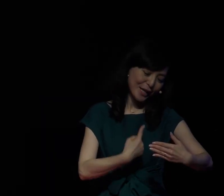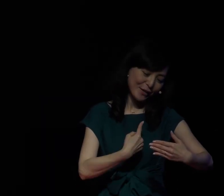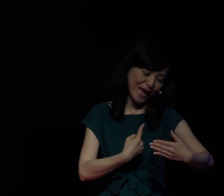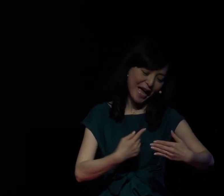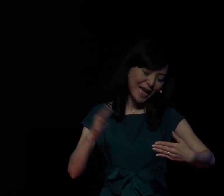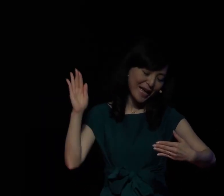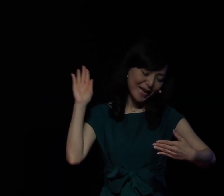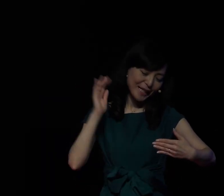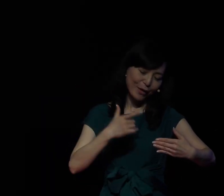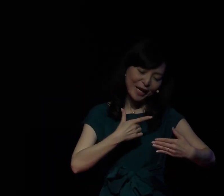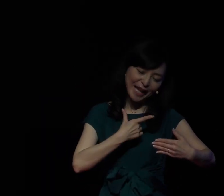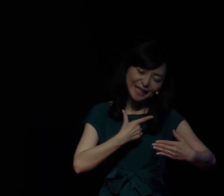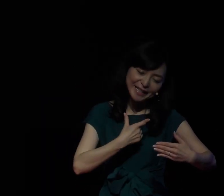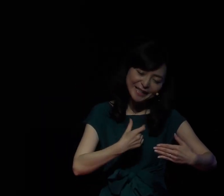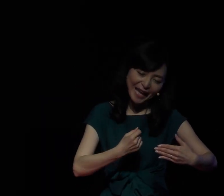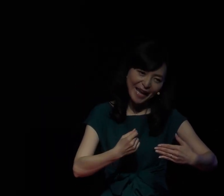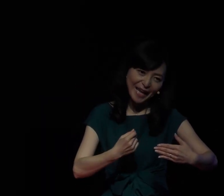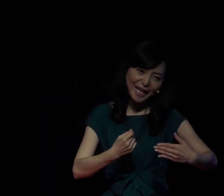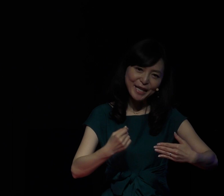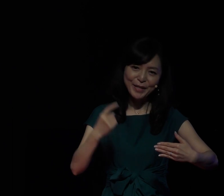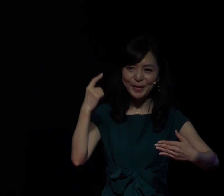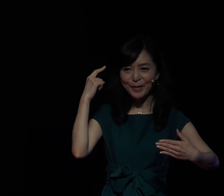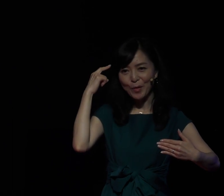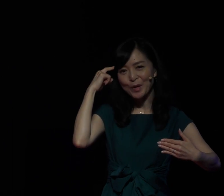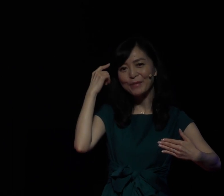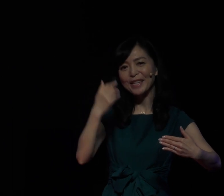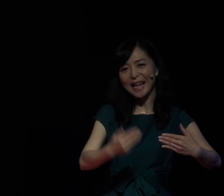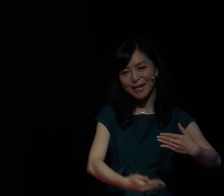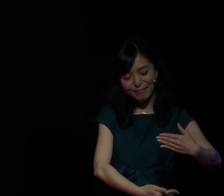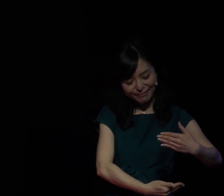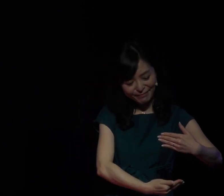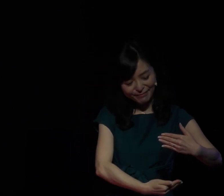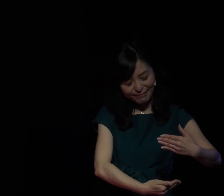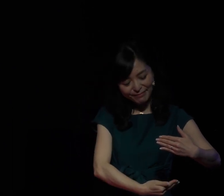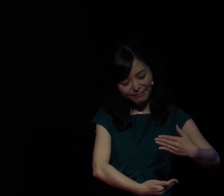Pensé “quiero escuchar”.